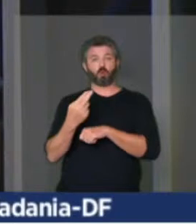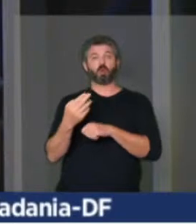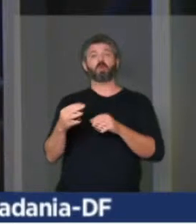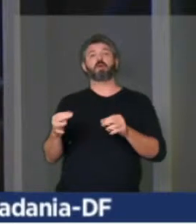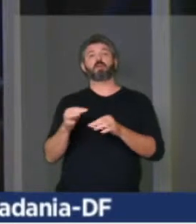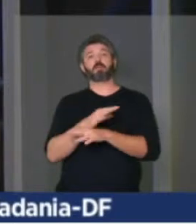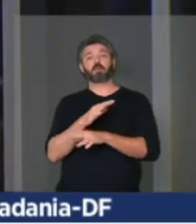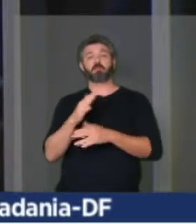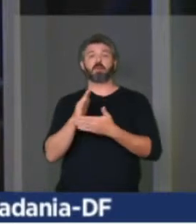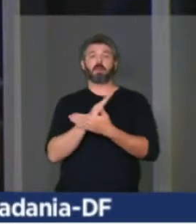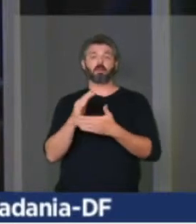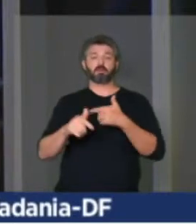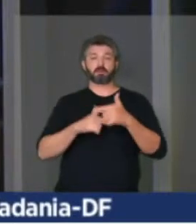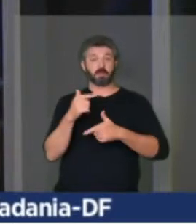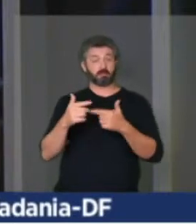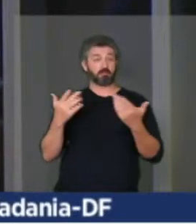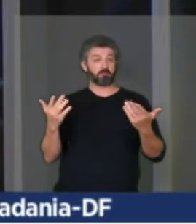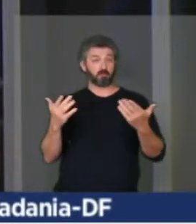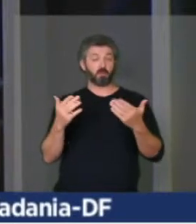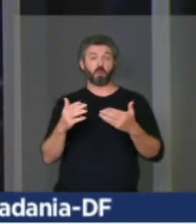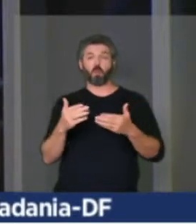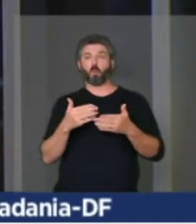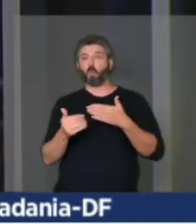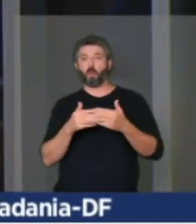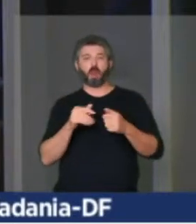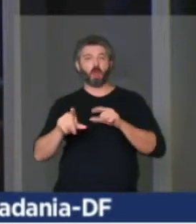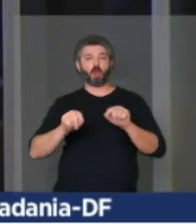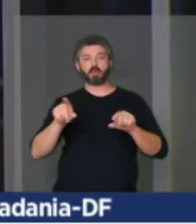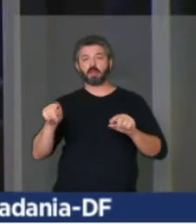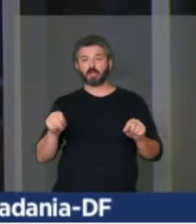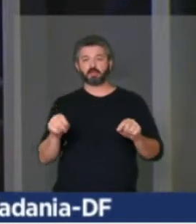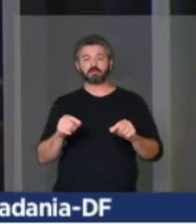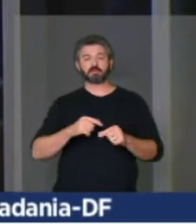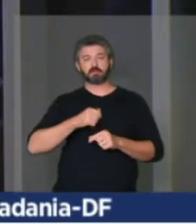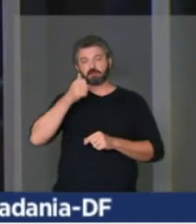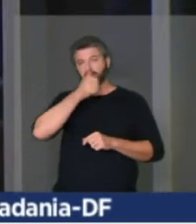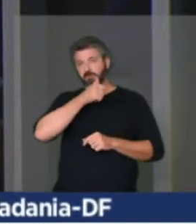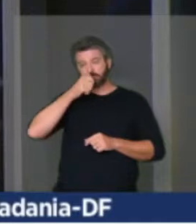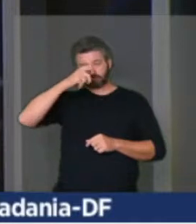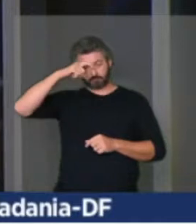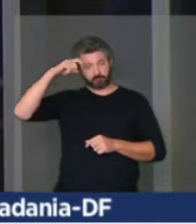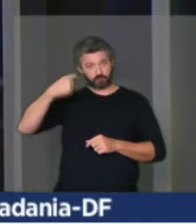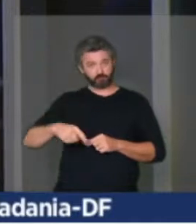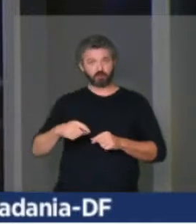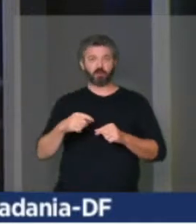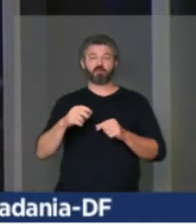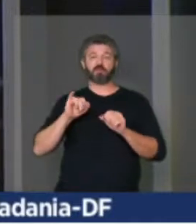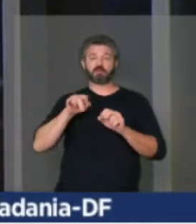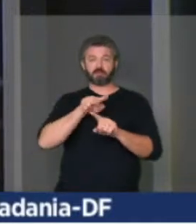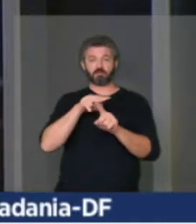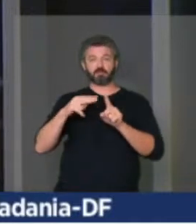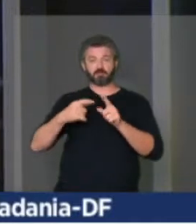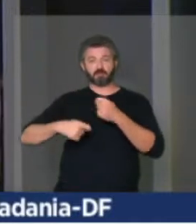ATIVIDADES. QUALQUER UMA DAS ALTERNATIVAS... DO PONTO DE VISTA ECONÔMICO. DIANTE DISSO, NÃO PODERÍAMOS DEIXAR DE NOS POSICIONAR PELA APROVAÇÃO, APROVAÇÃO DA